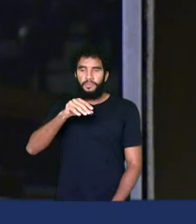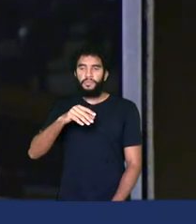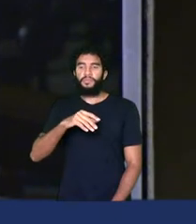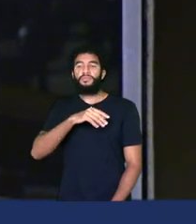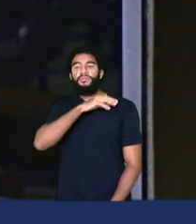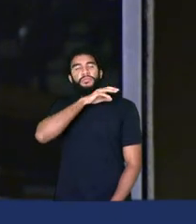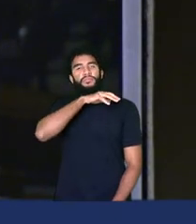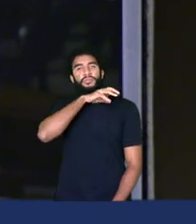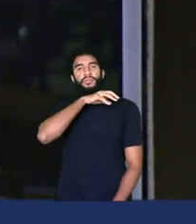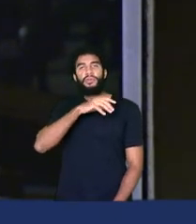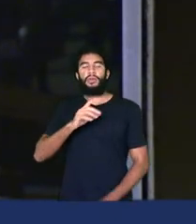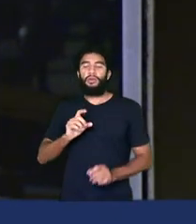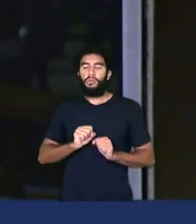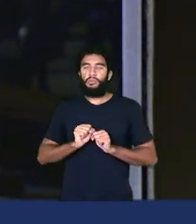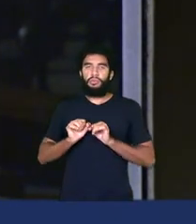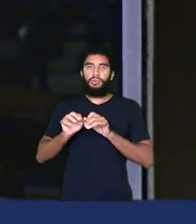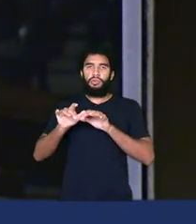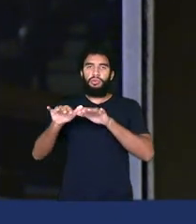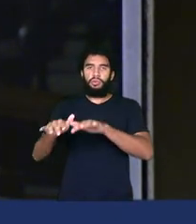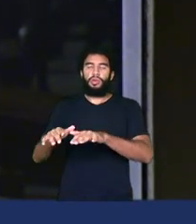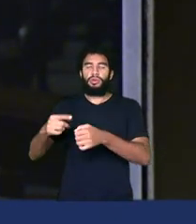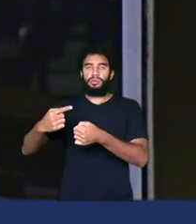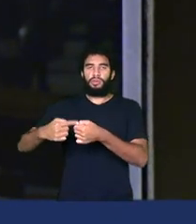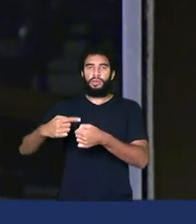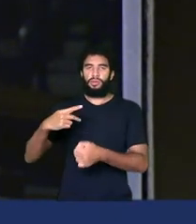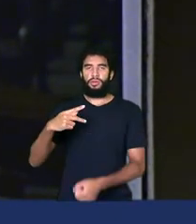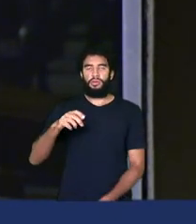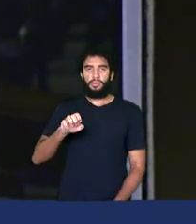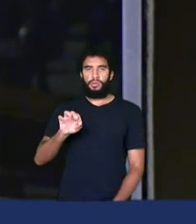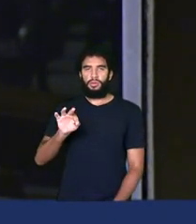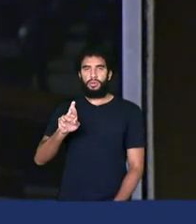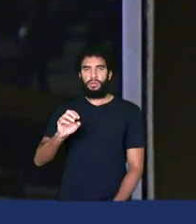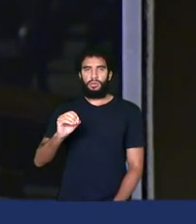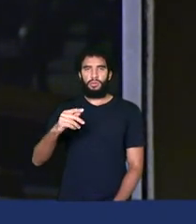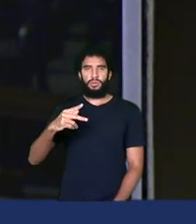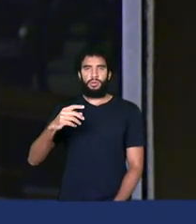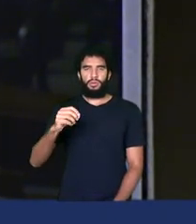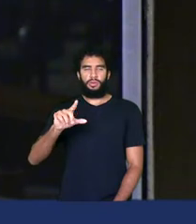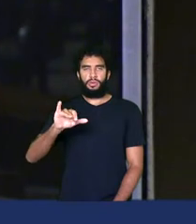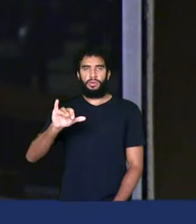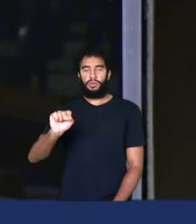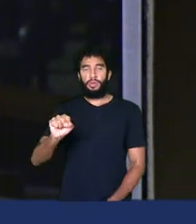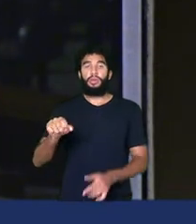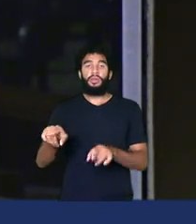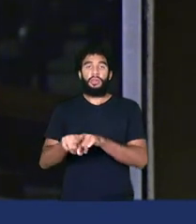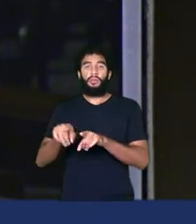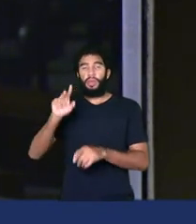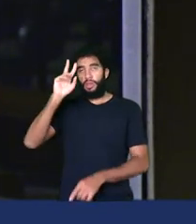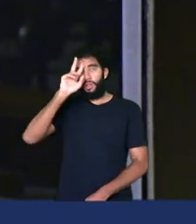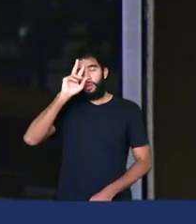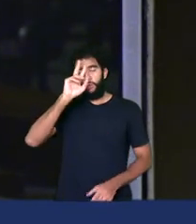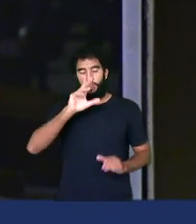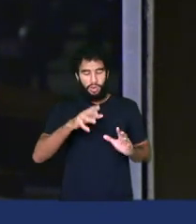ELE ADESTRA COM ESSES CÃES FAREJO DORES, FOI COM TODA A EQUIPE PARA PETRÓPOLIS E FIZ MENÇÃO TAMBÉM A TODA ESSA